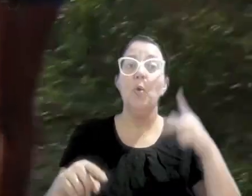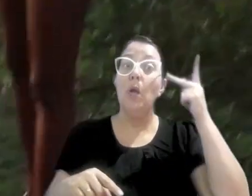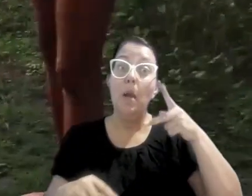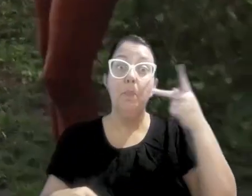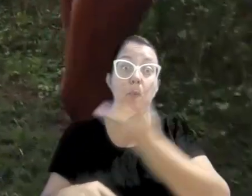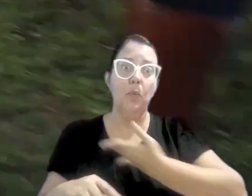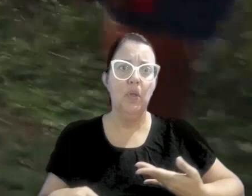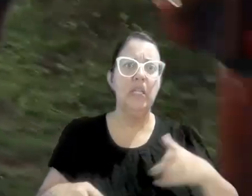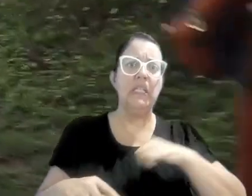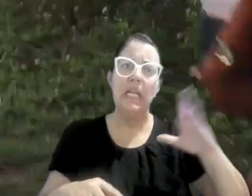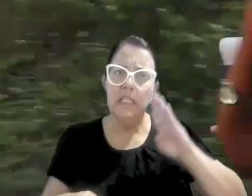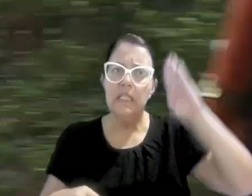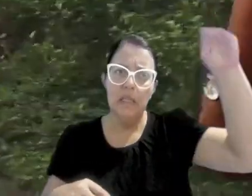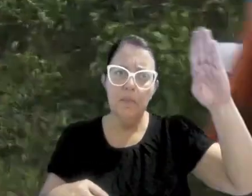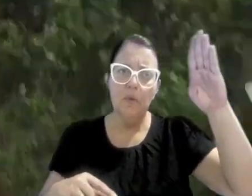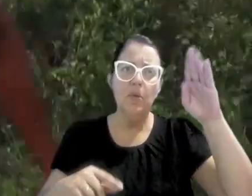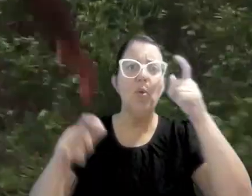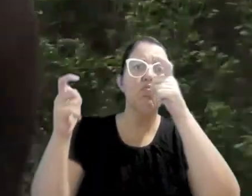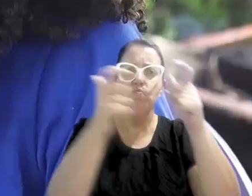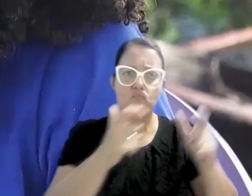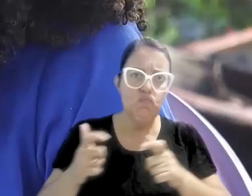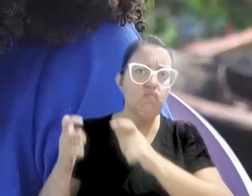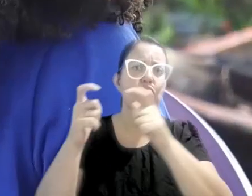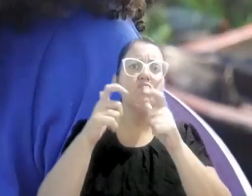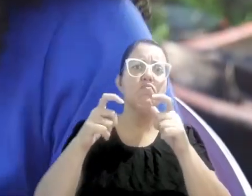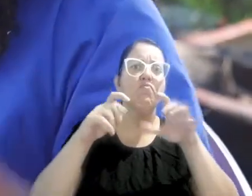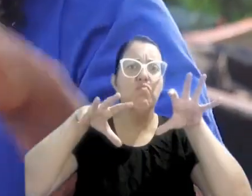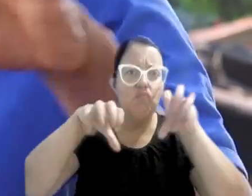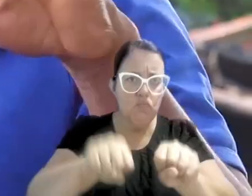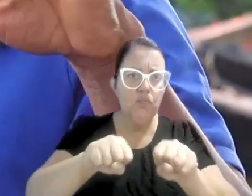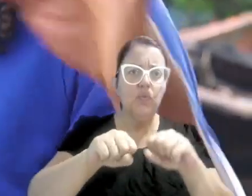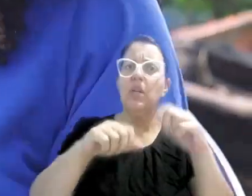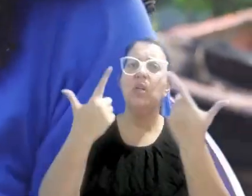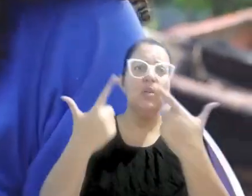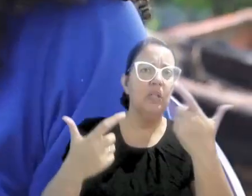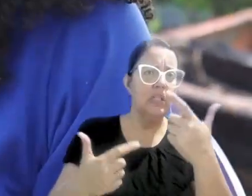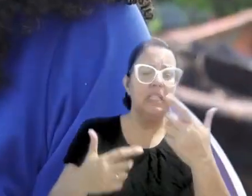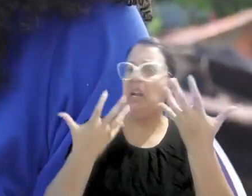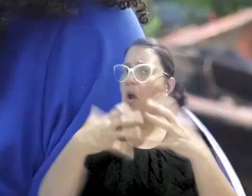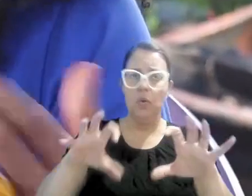[Eliete Paraguassú - Liderança quilombola] A política pública tem que ser fundamental para os territórios. A gente não quer sair dos nossos matos,